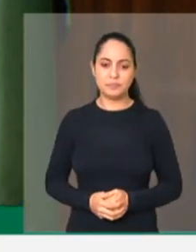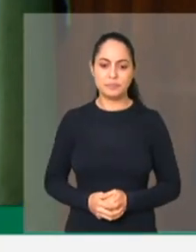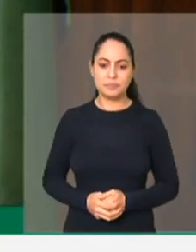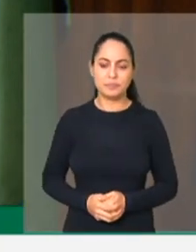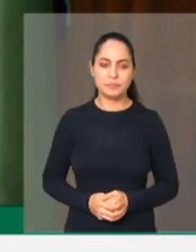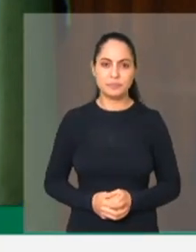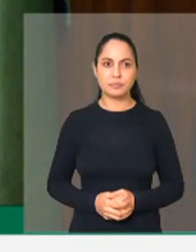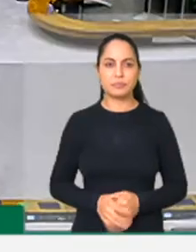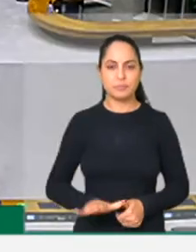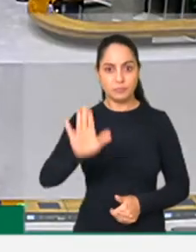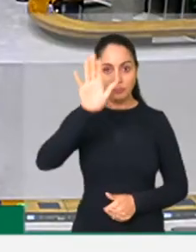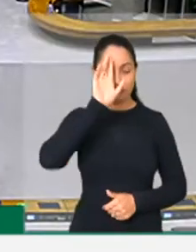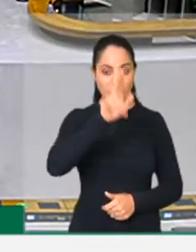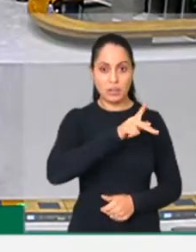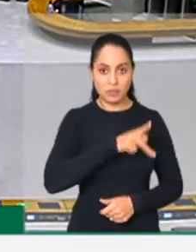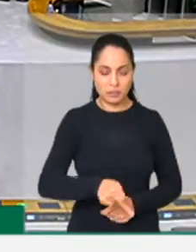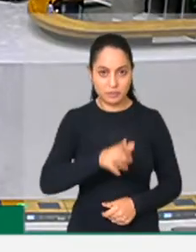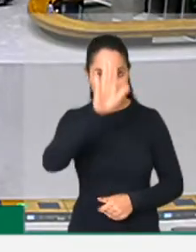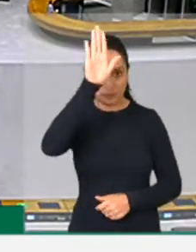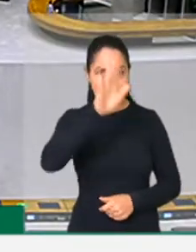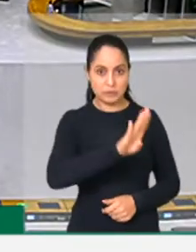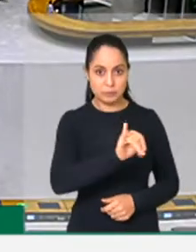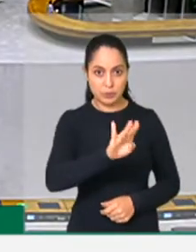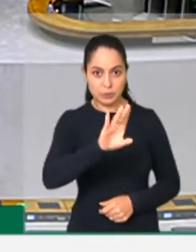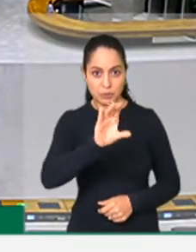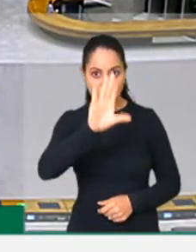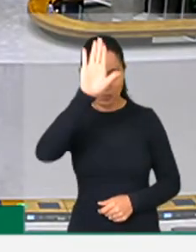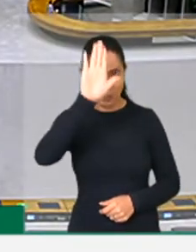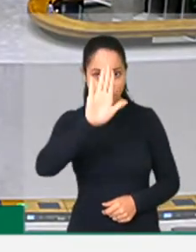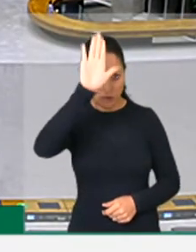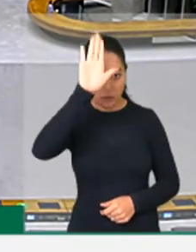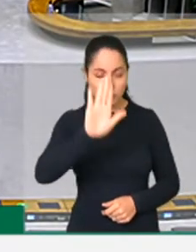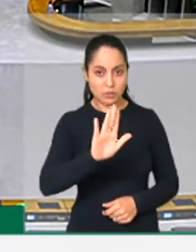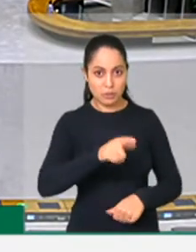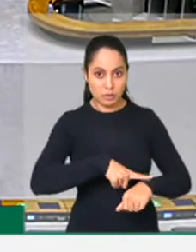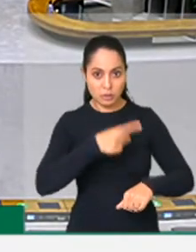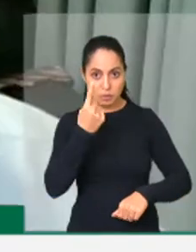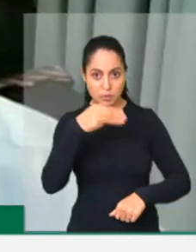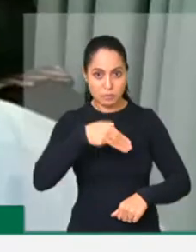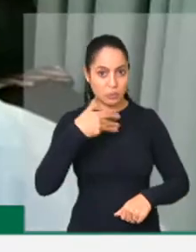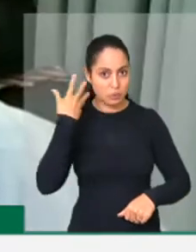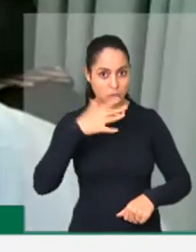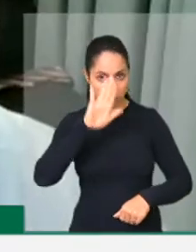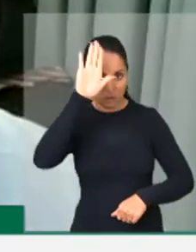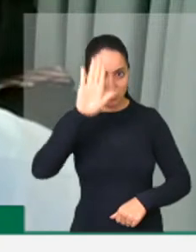[PRESIDENTE]: UM MINUTO DEPUTADO BIBO. [DEPUTADO]: MUITO GRATO, NOBRE PRESIDENTE. EU FOI CITADO PELO DEPUTADO POMPEO DE MATTOS... SEM OFENSA